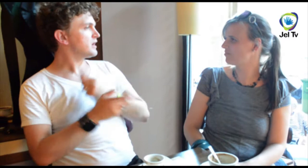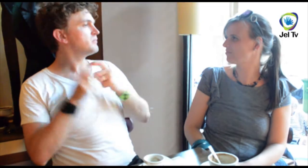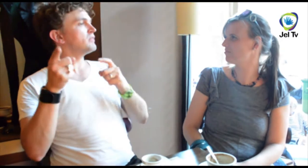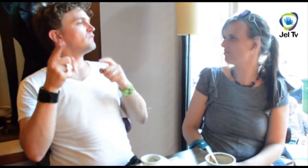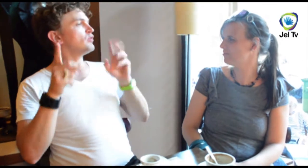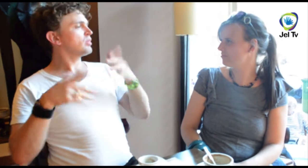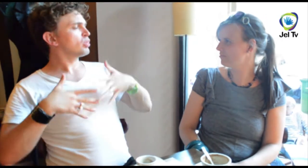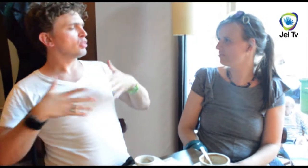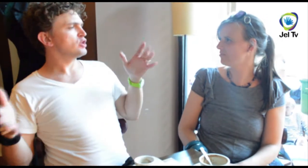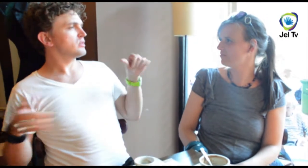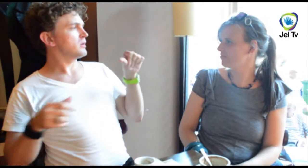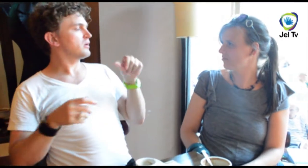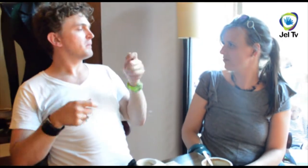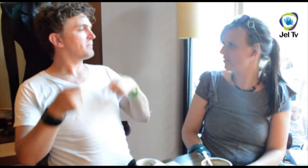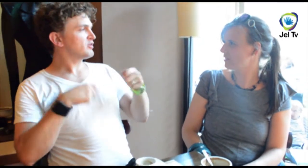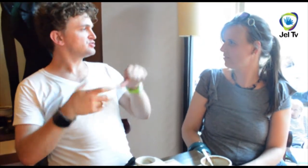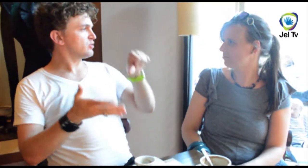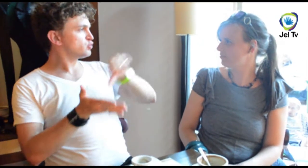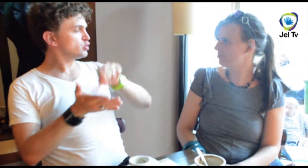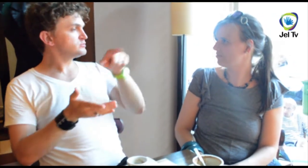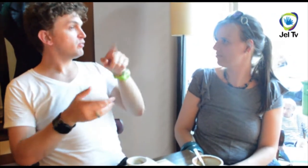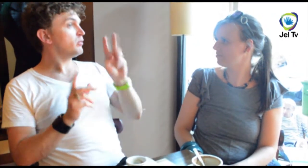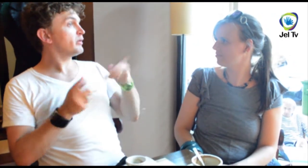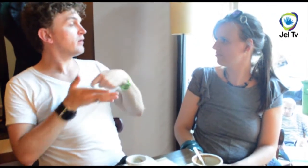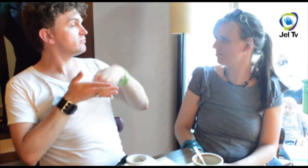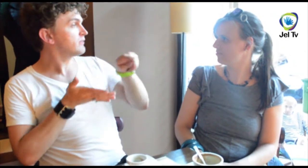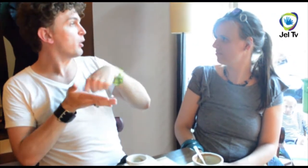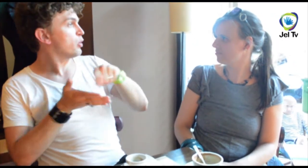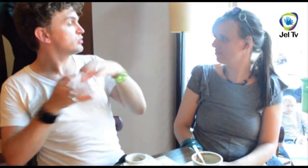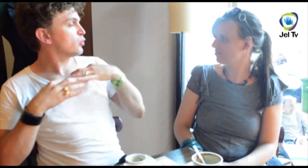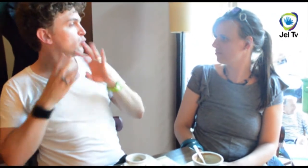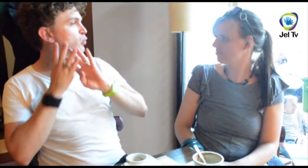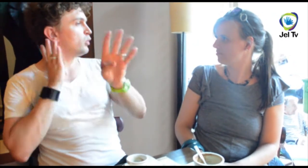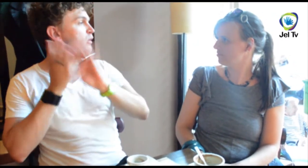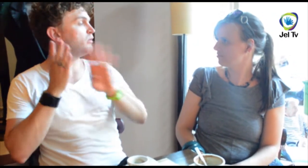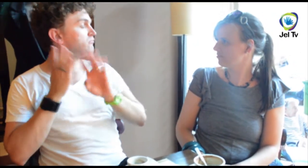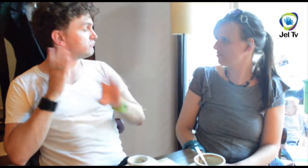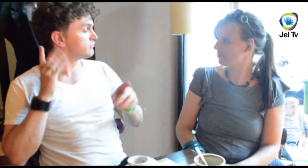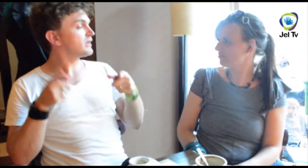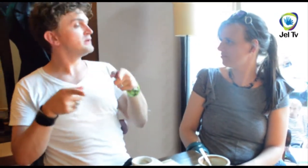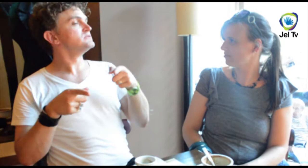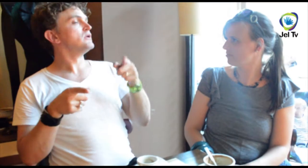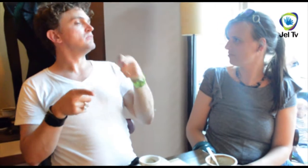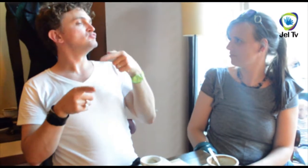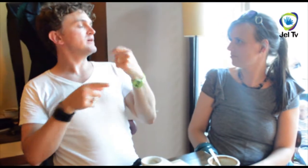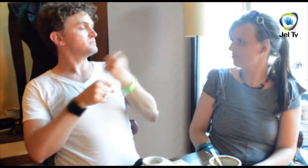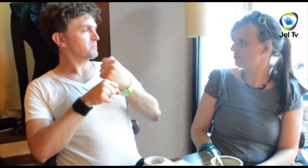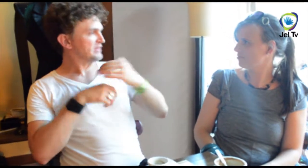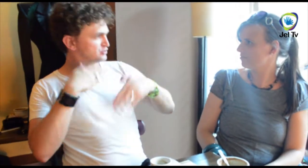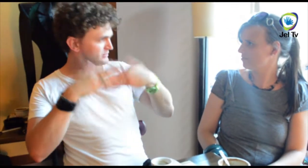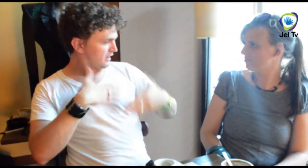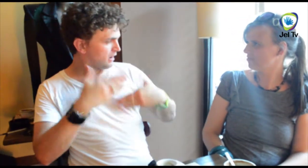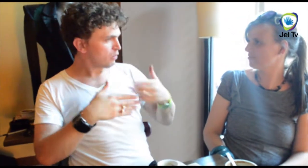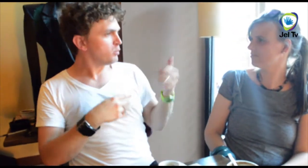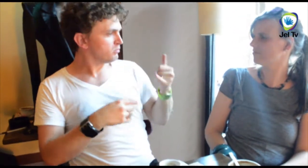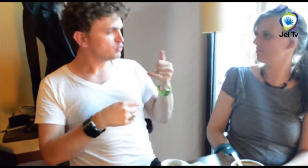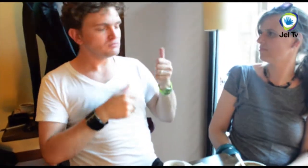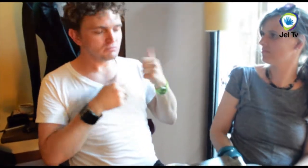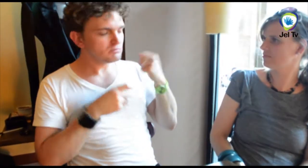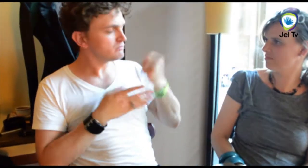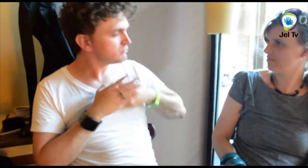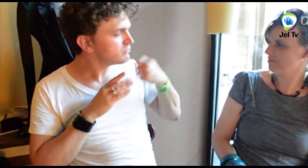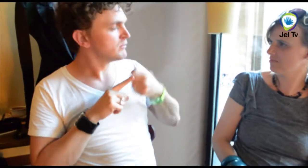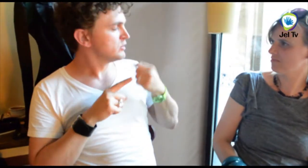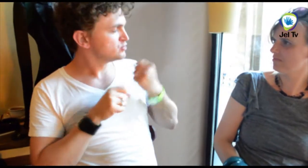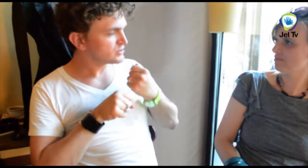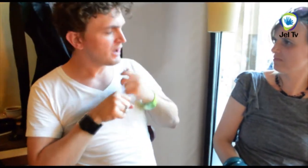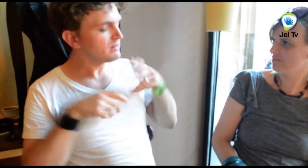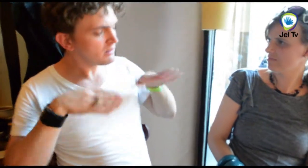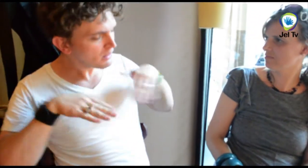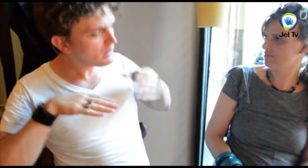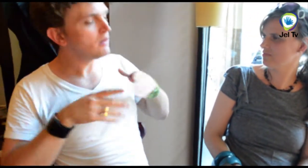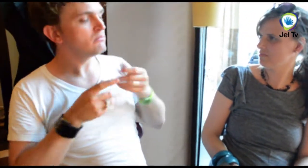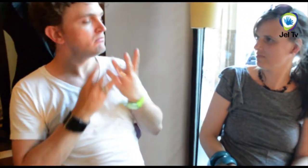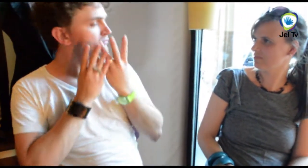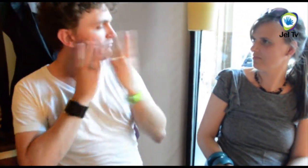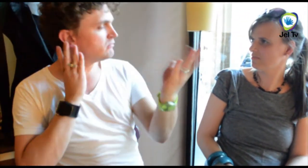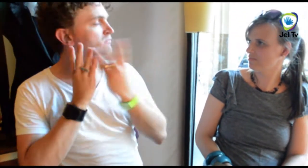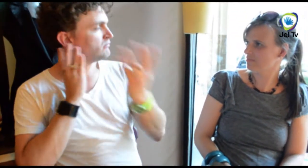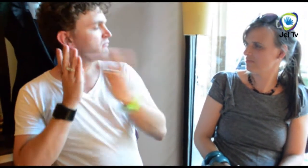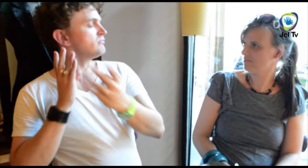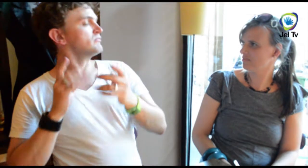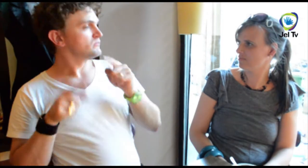Van egy nagy bevásárló központ, ahol eladnak ruhákat, ezt megcsinálom. Sok ruhát varrok.